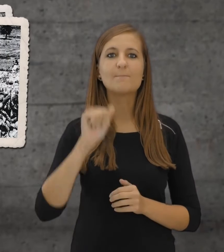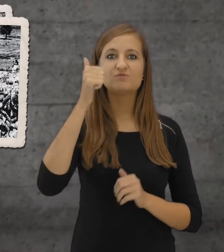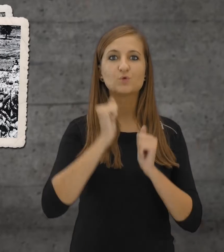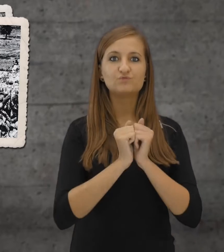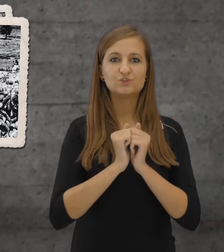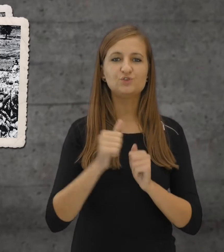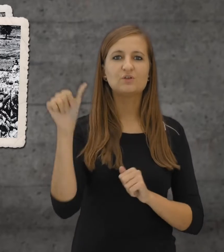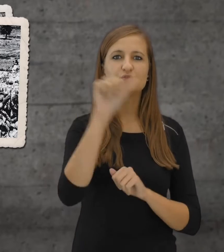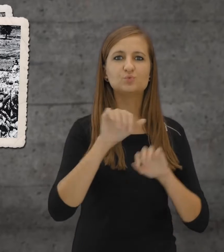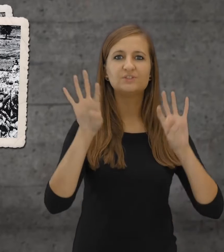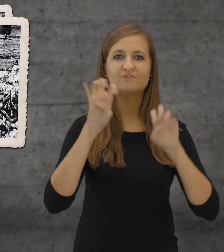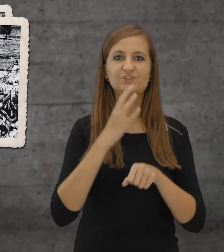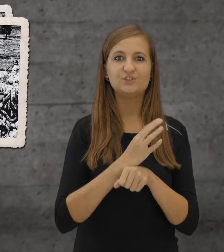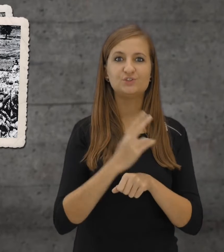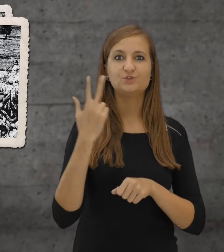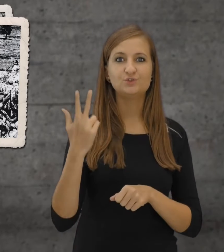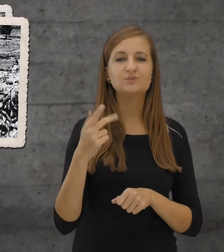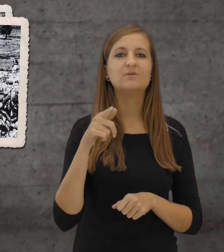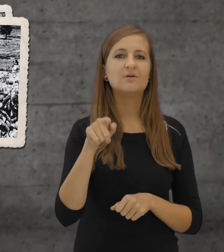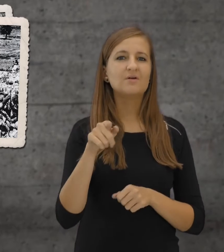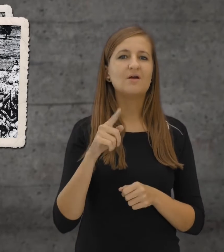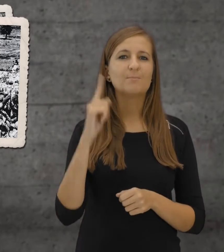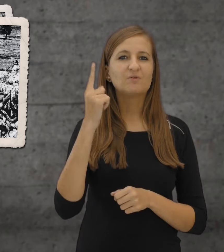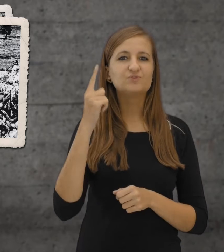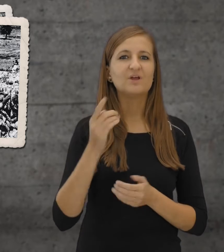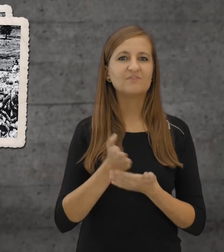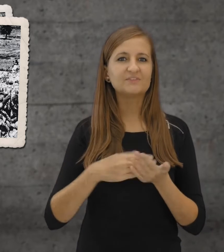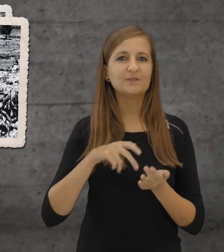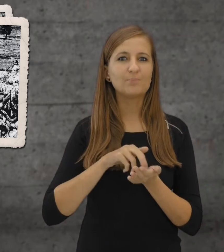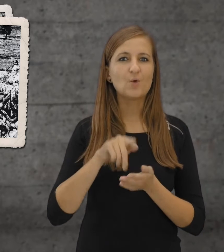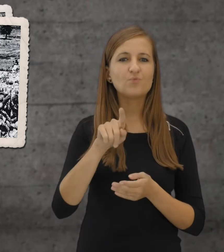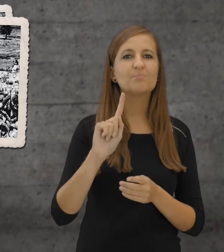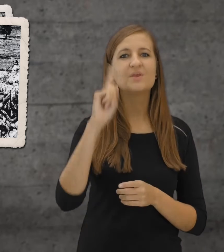1 września 1943 polska 1 Dywizja Piechoty